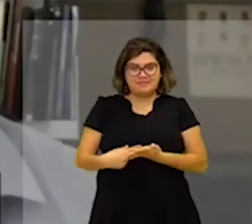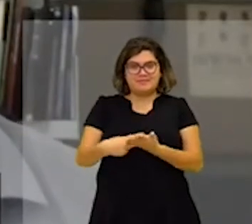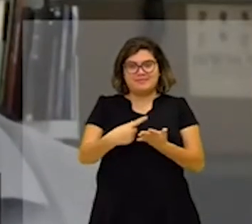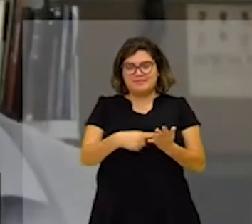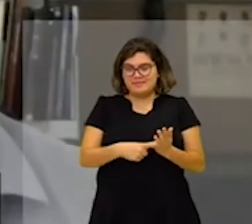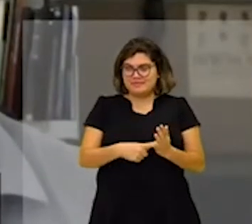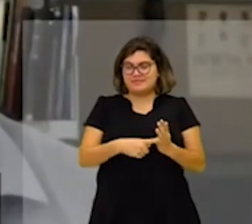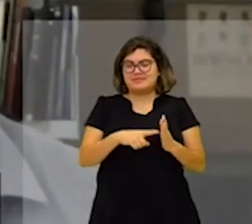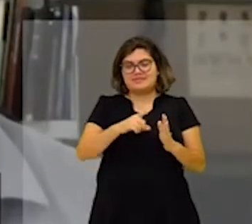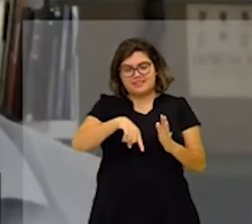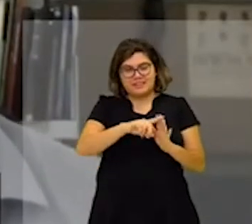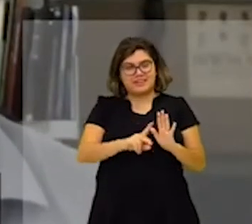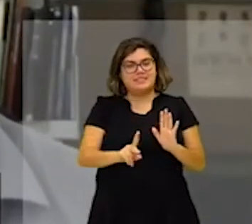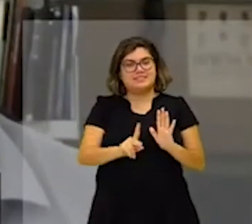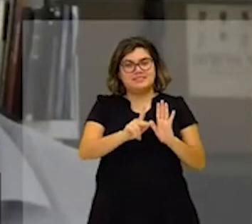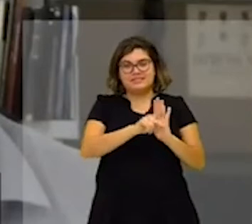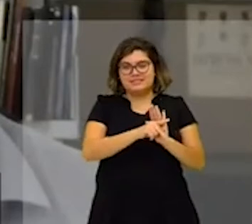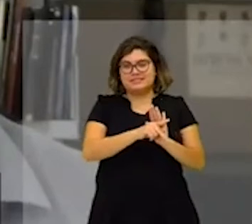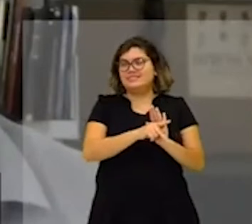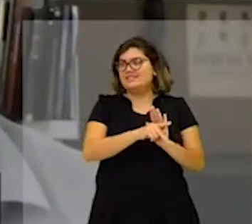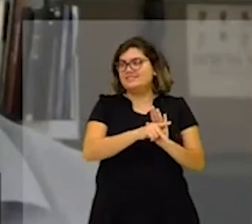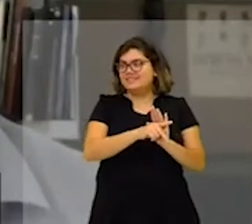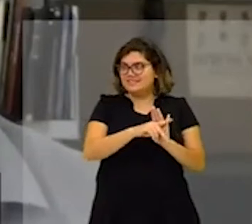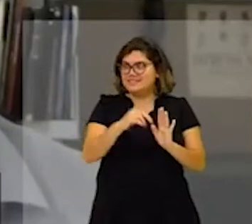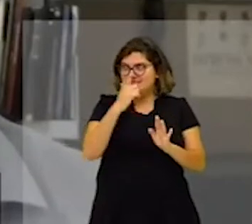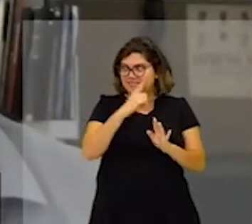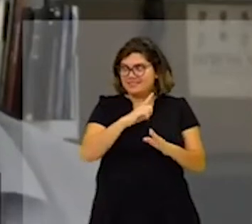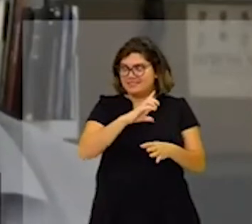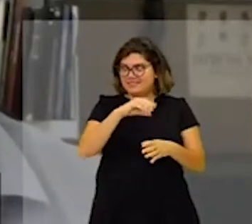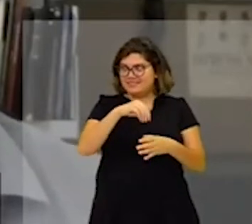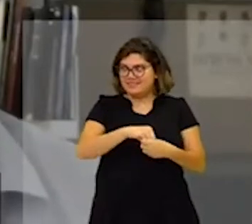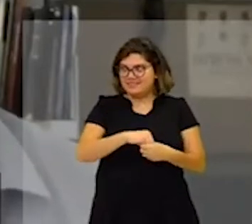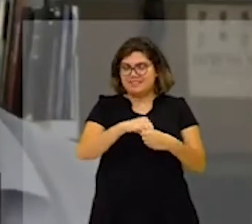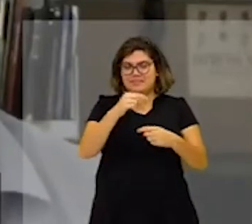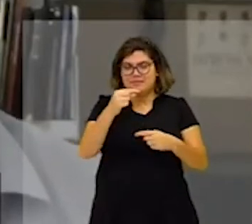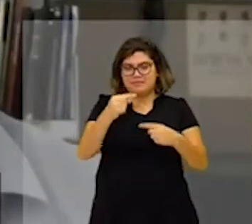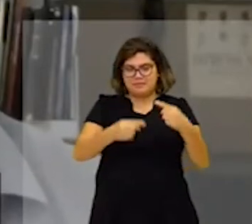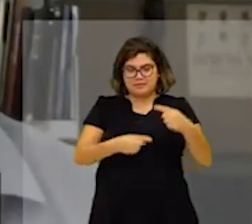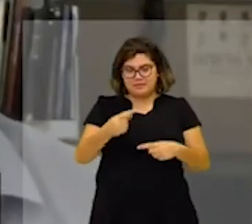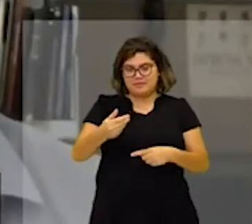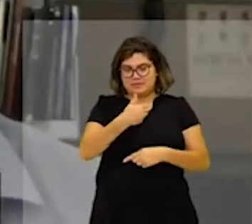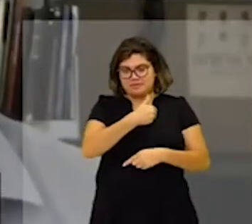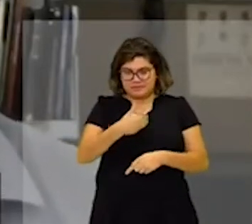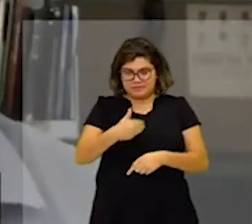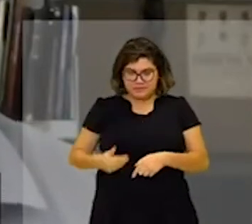mesmos também se transforma e fraudadores da política pública então nós acompanhamos isso